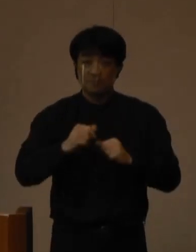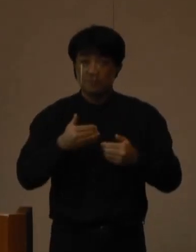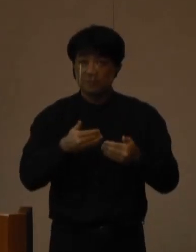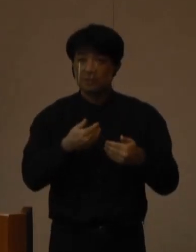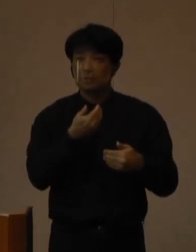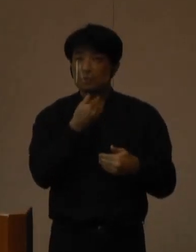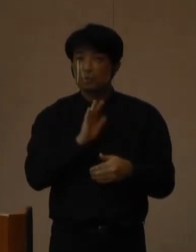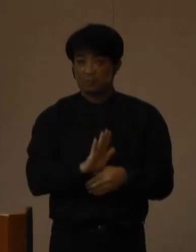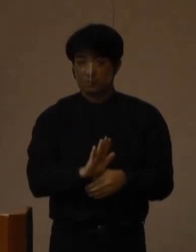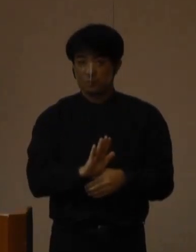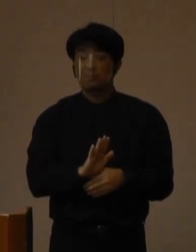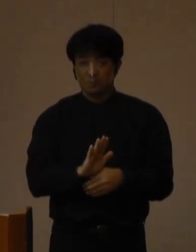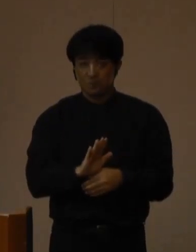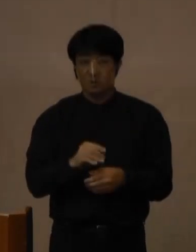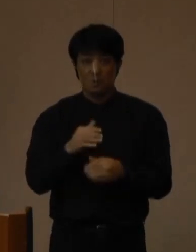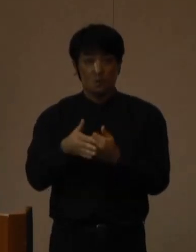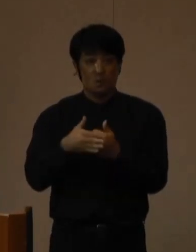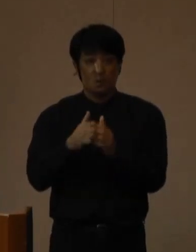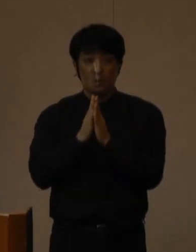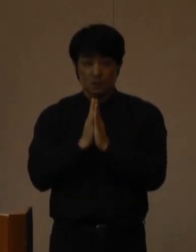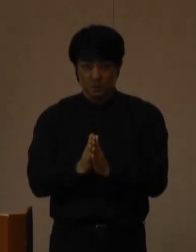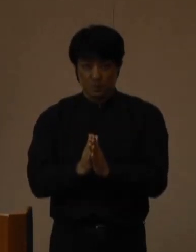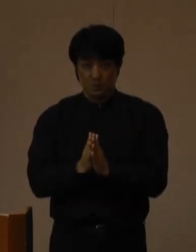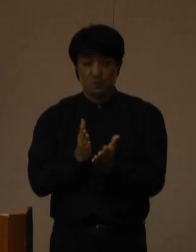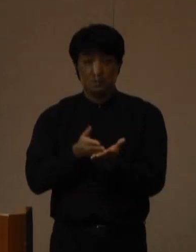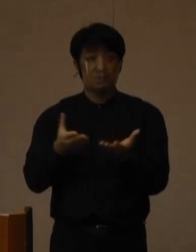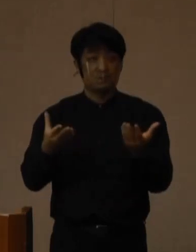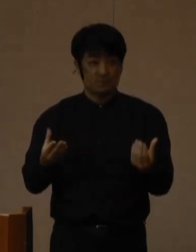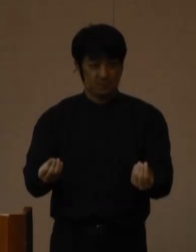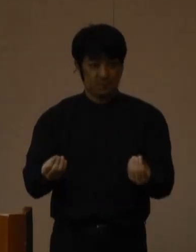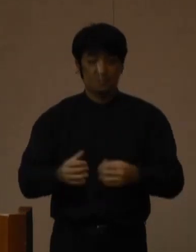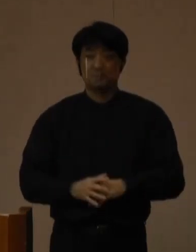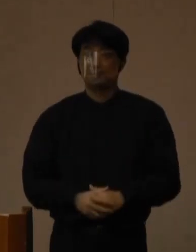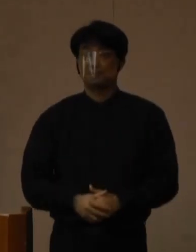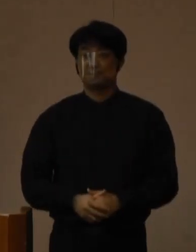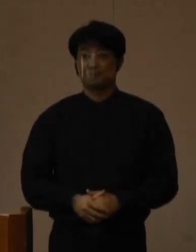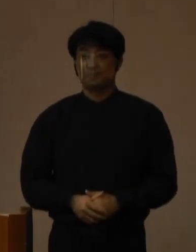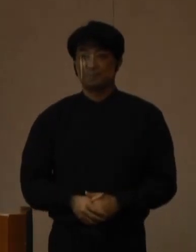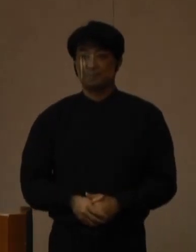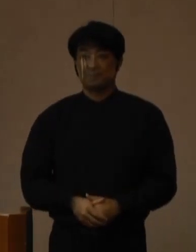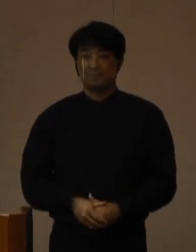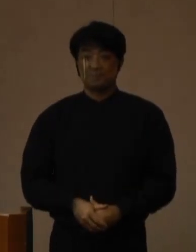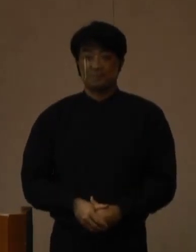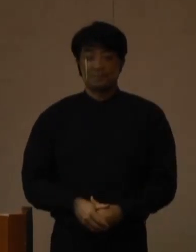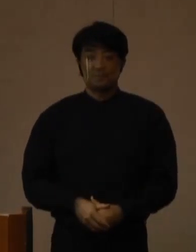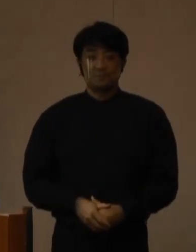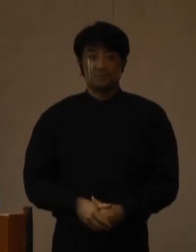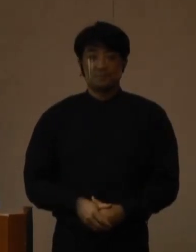ご協力をよろしくお願いします。 以上であります。